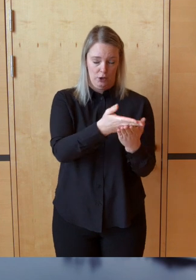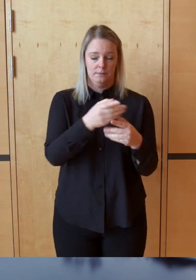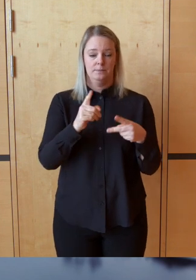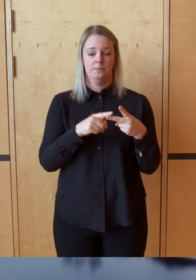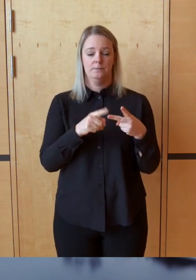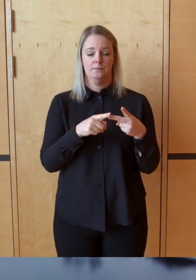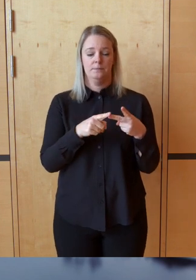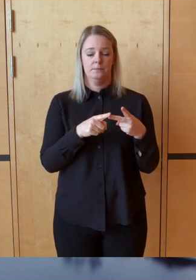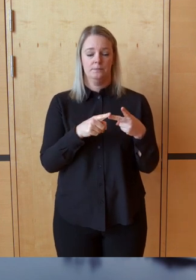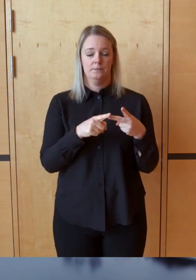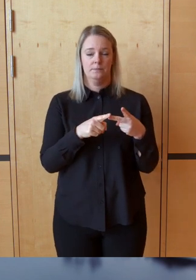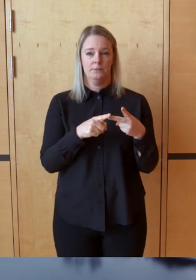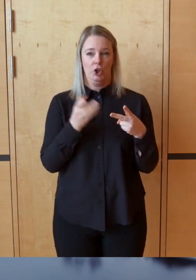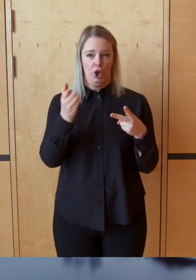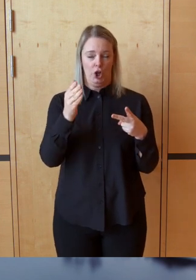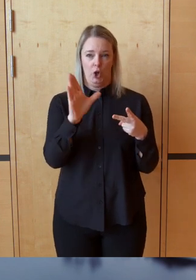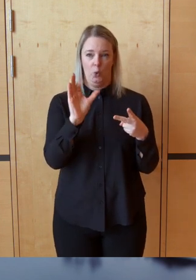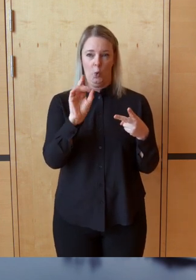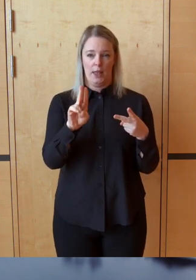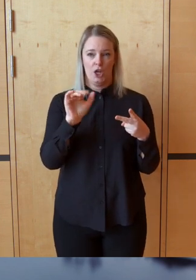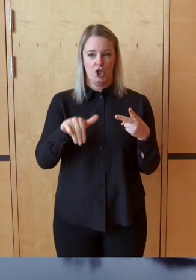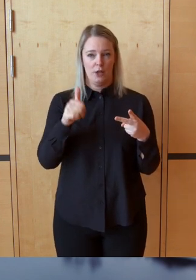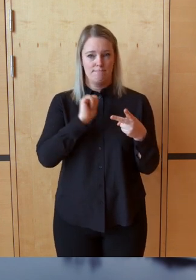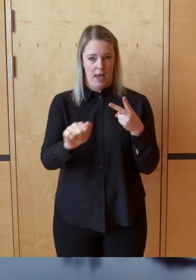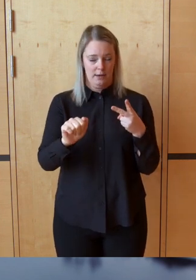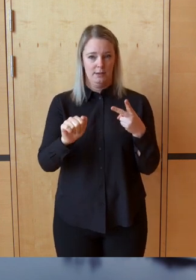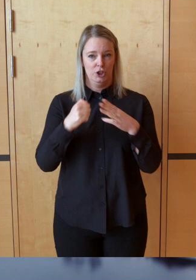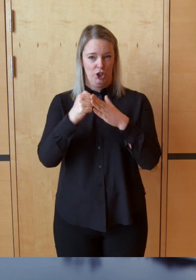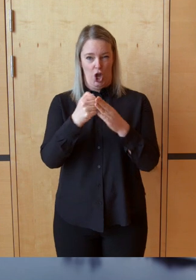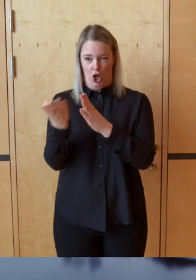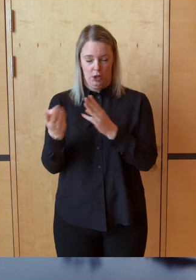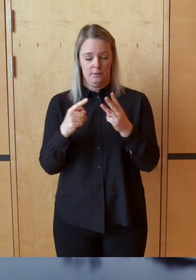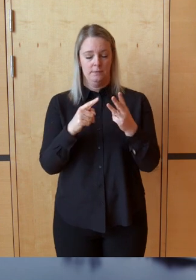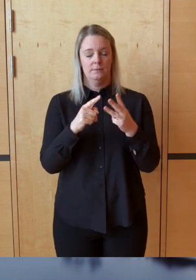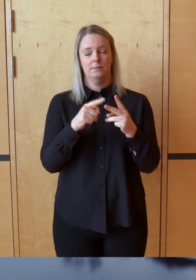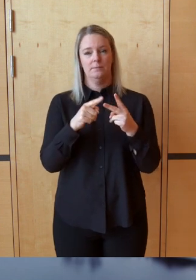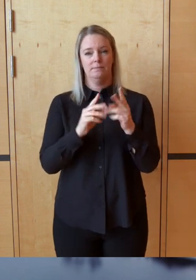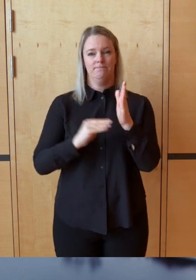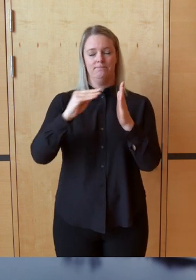Det andra är ett yrkande från Johan Söderberg med städa fredag om att lägga till texten